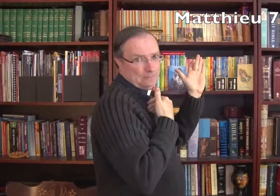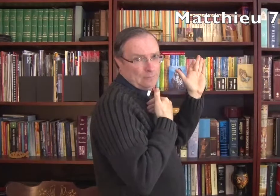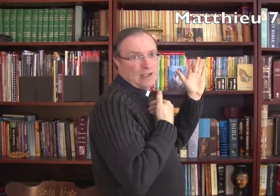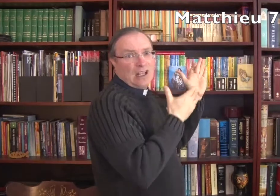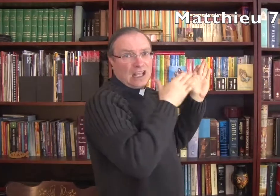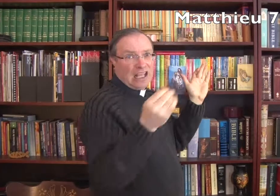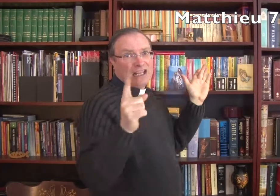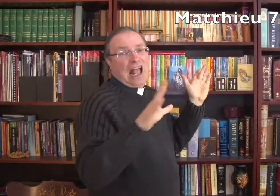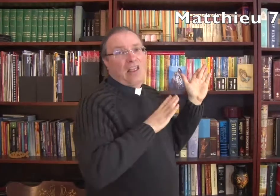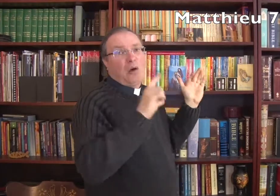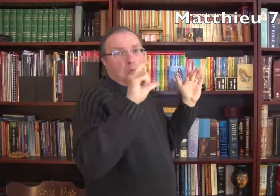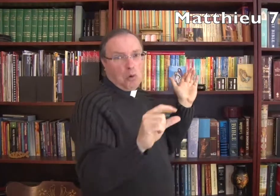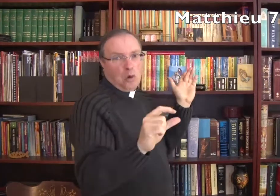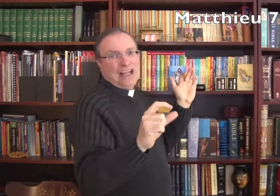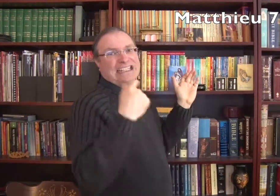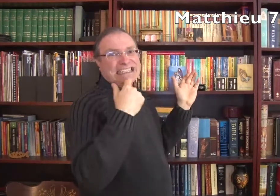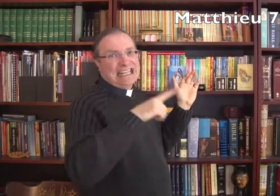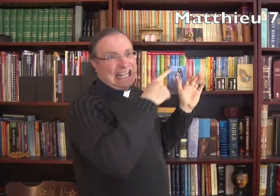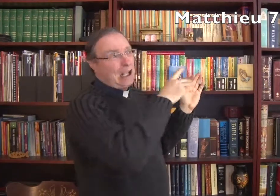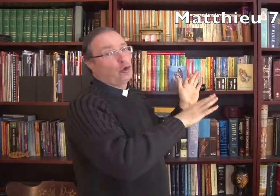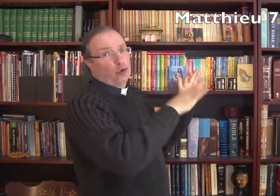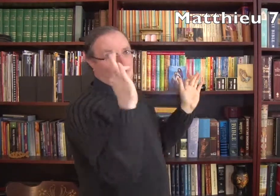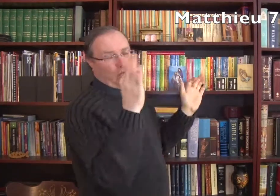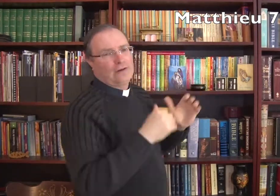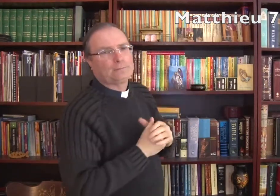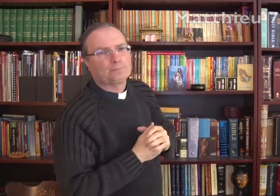et il y en a peu qui les trouvent.